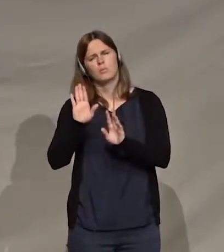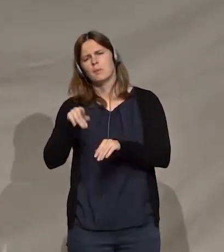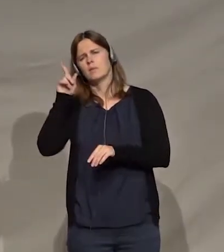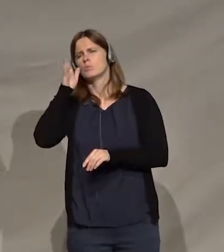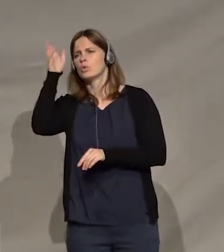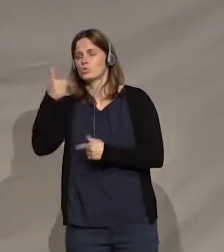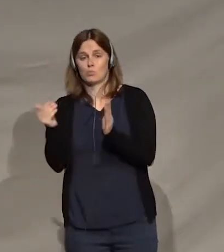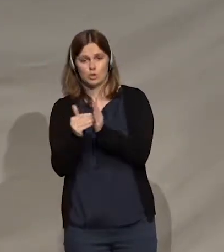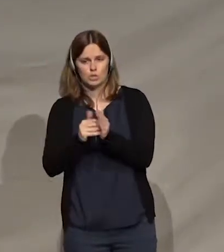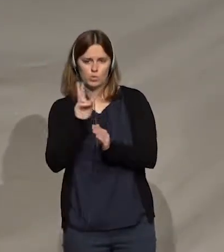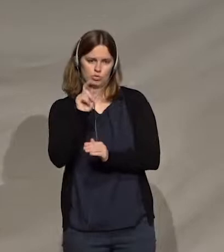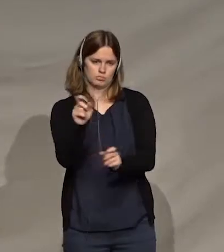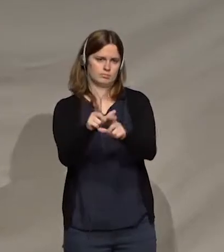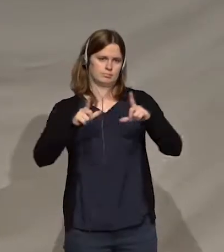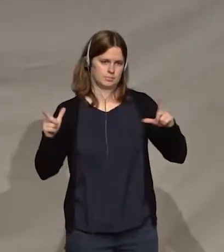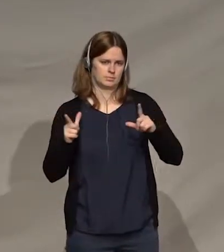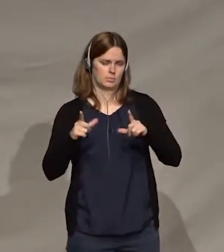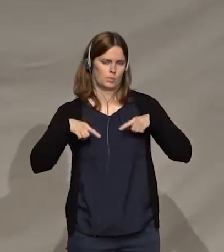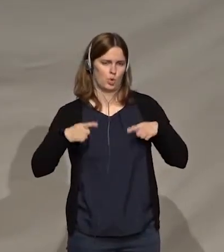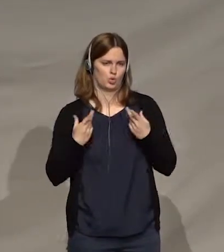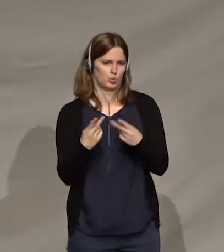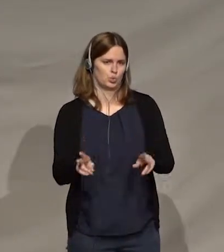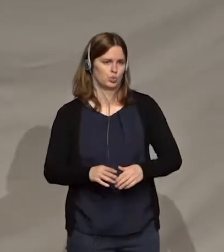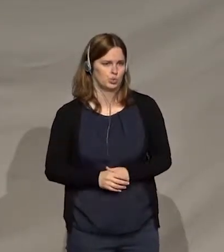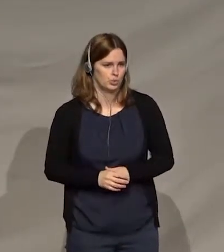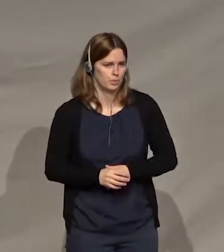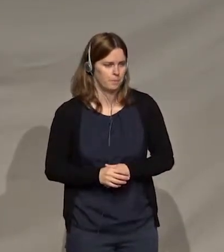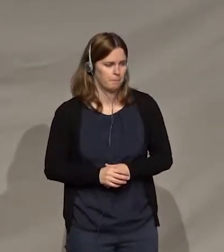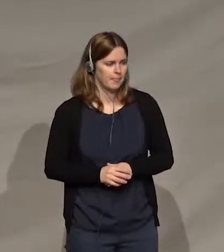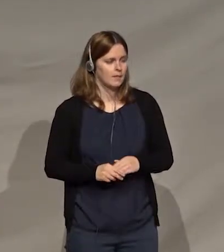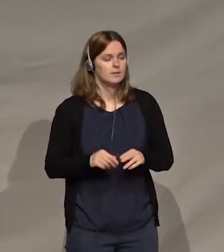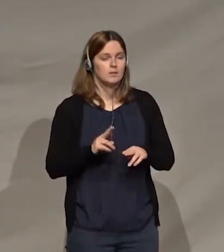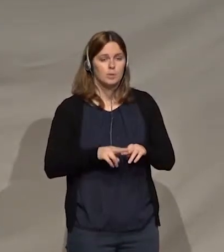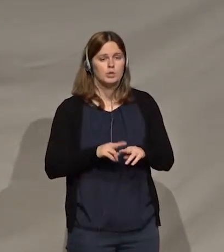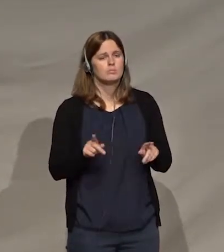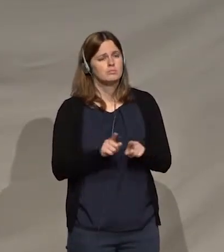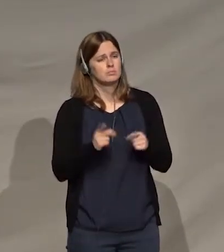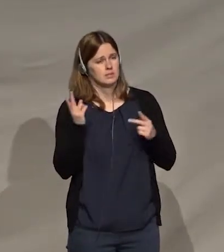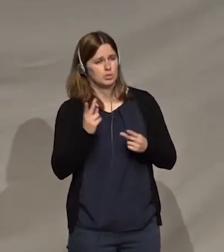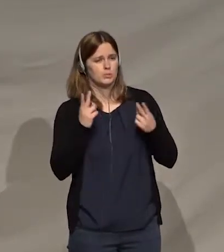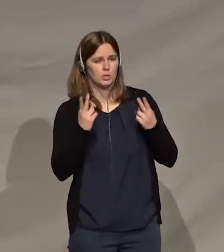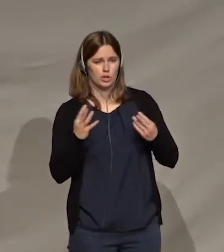A soukromí je další věc. Jen to, že máte postižení neznamená, že chcete své věci sdílet s ostatními.